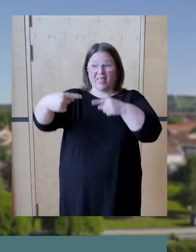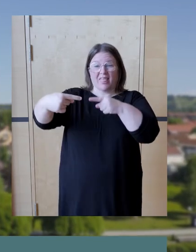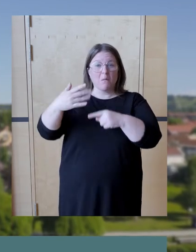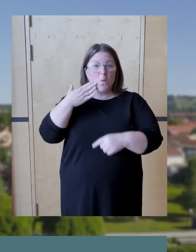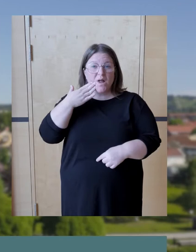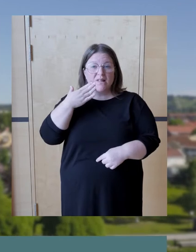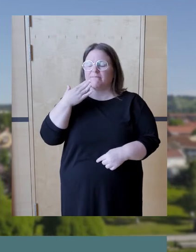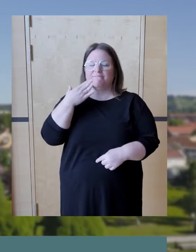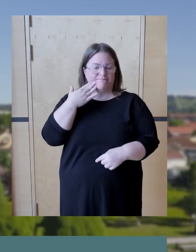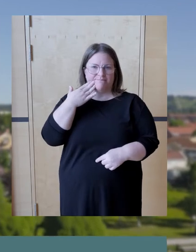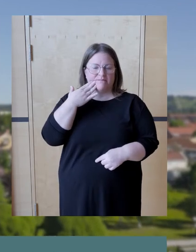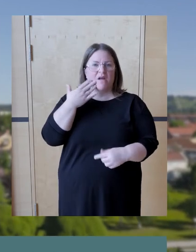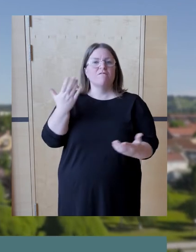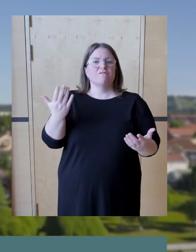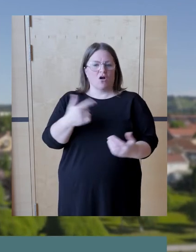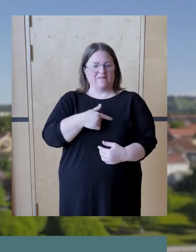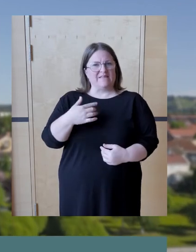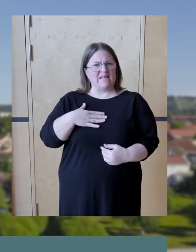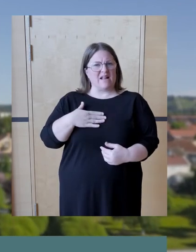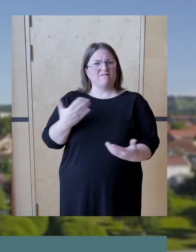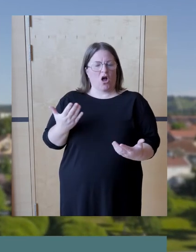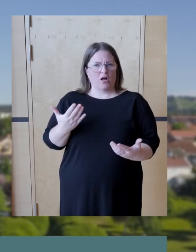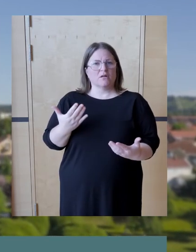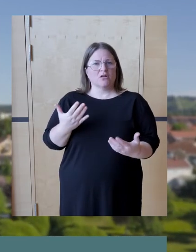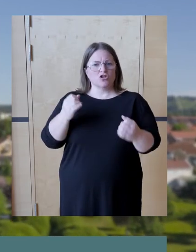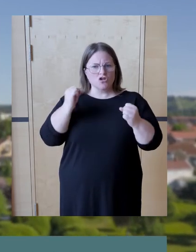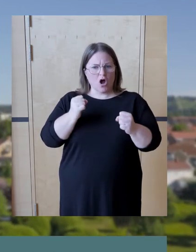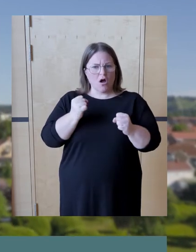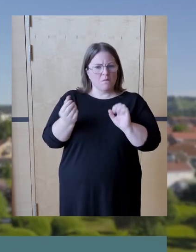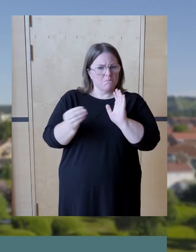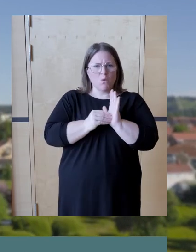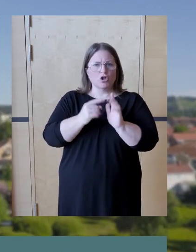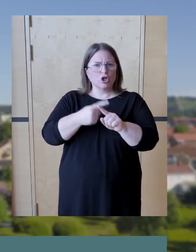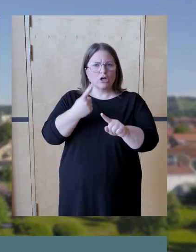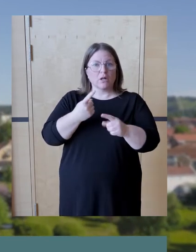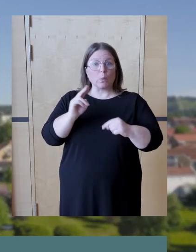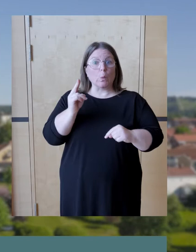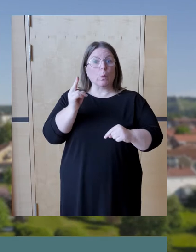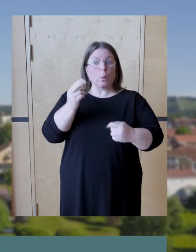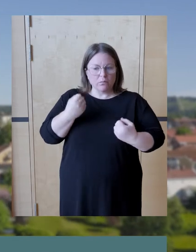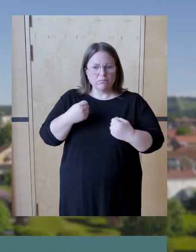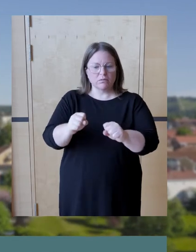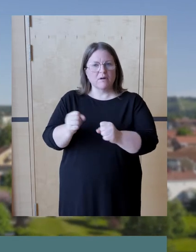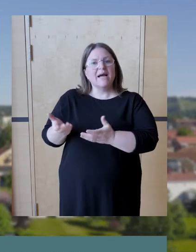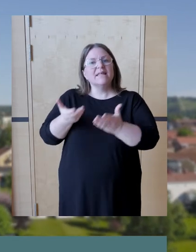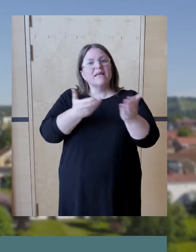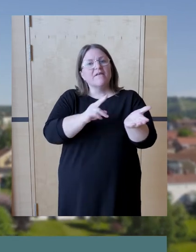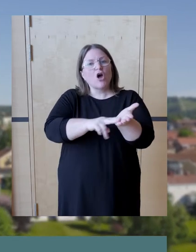Borde vara att vi ville förtydligat det här ska sättas igång nu Vi vill ge förvaltningen ett uppdrag Sätta igång med det här